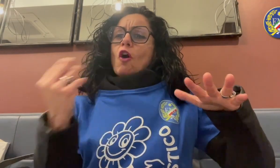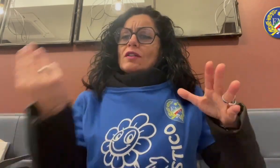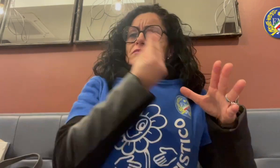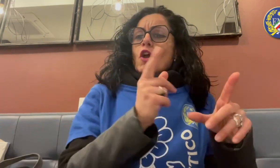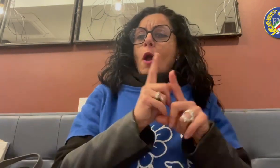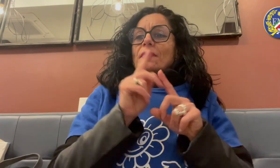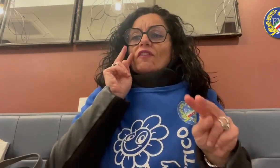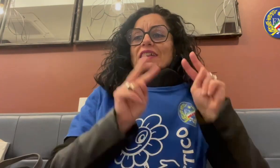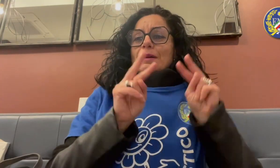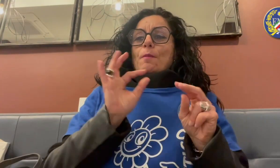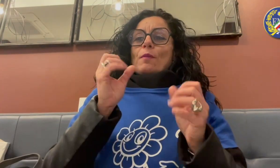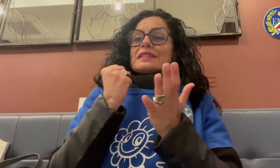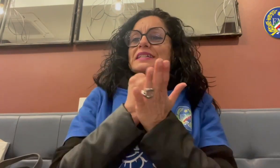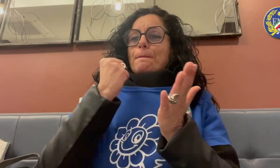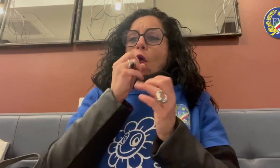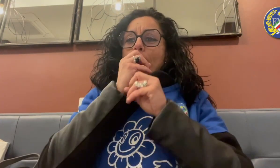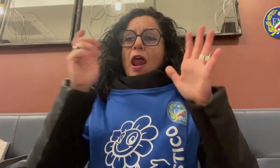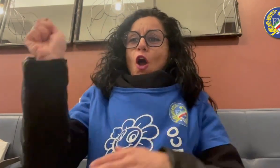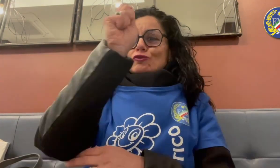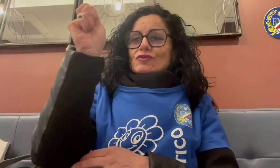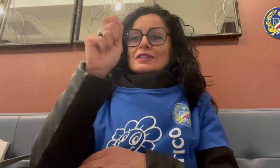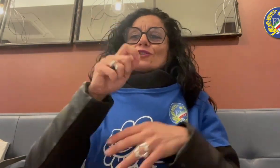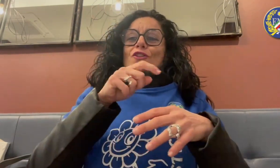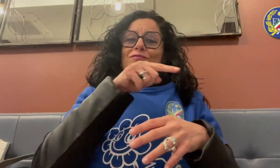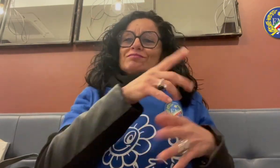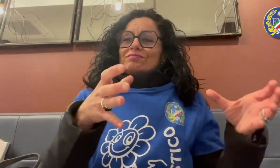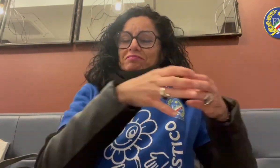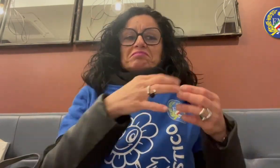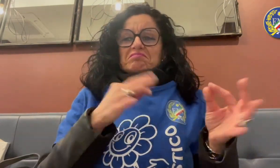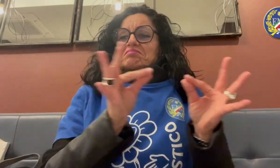quest’ultimo, la presenza delle persone sorde alle quali, per dargli maggiore visibilità, è stato consegnato simbolicamente un palloncino blu.